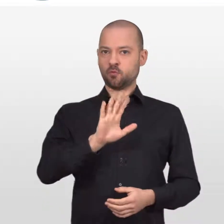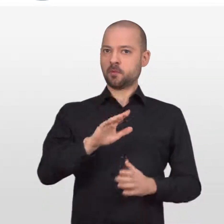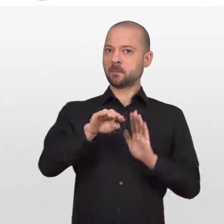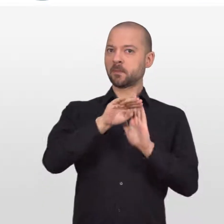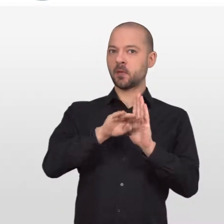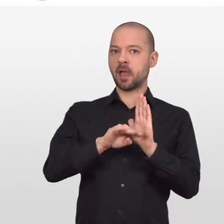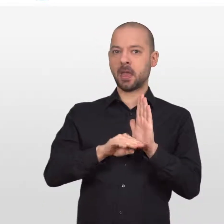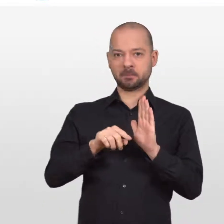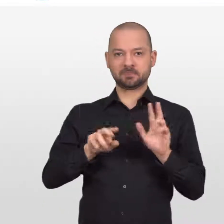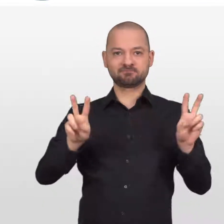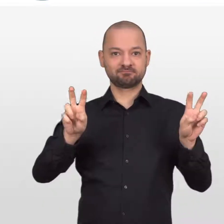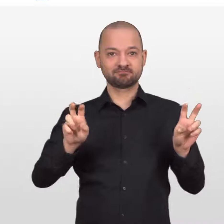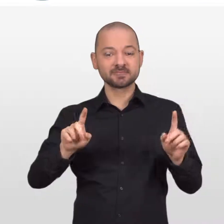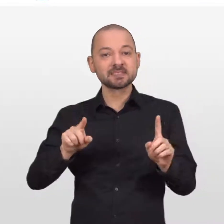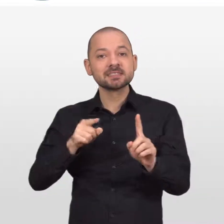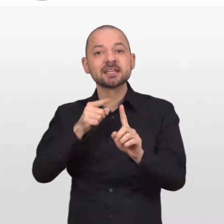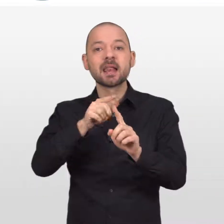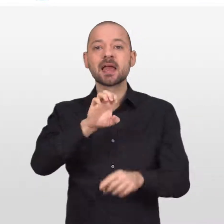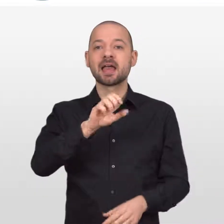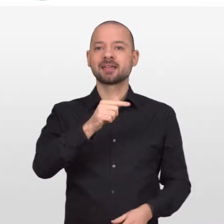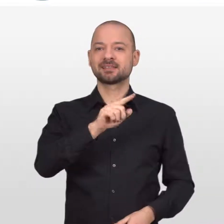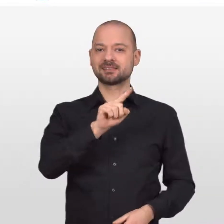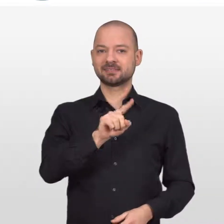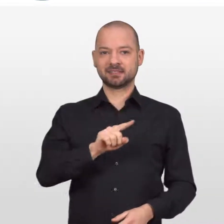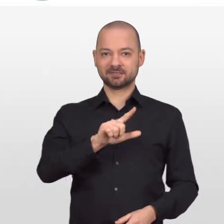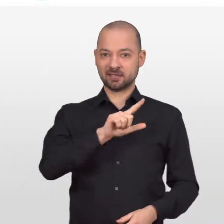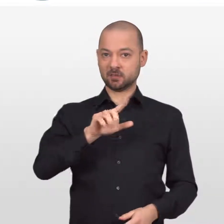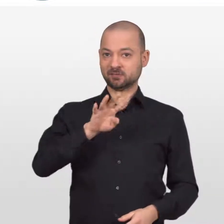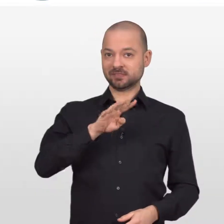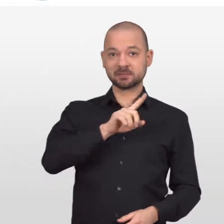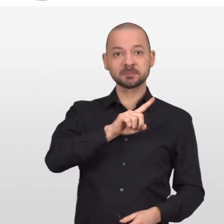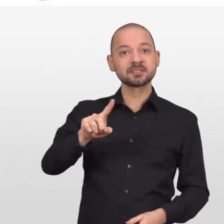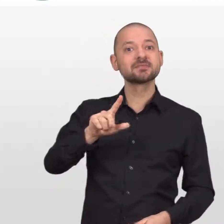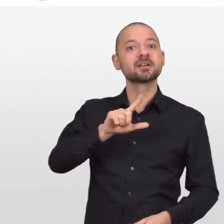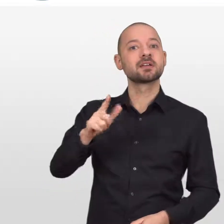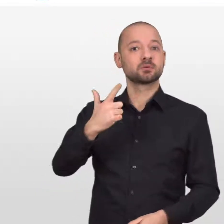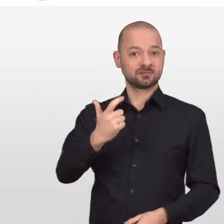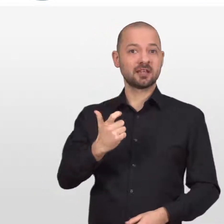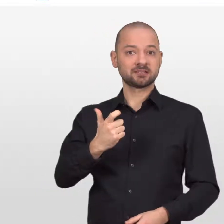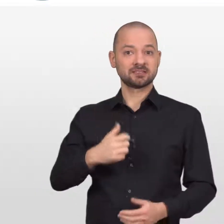des Programms zur grenzübergreifenden Zusammenarbeit "Ziel ETZ 2014-2020". Programu přeshraniční spolupráce "Cíl EÚS 2014-2020".